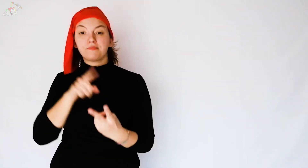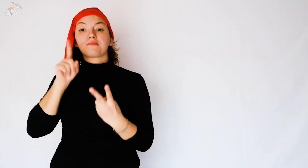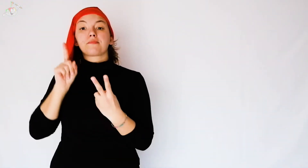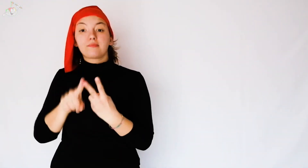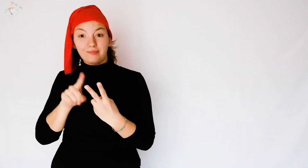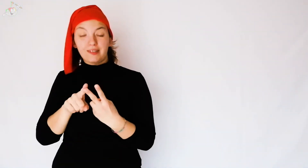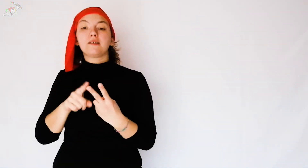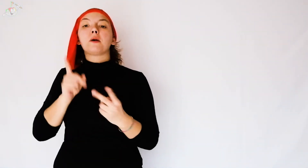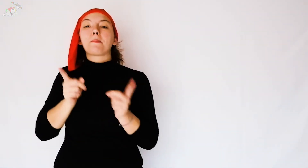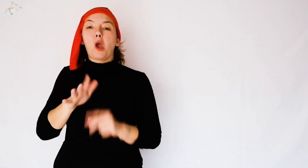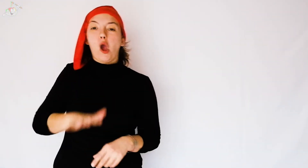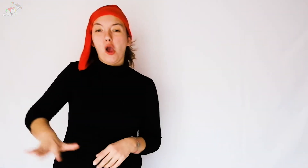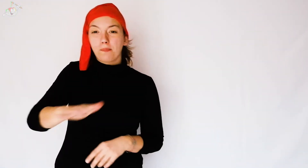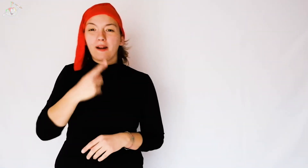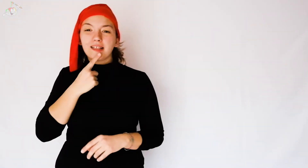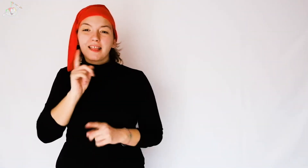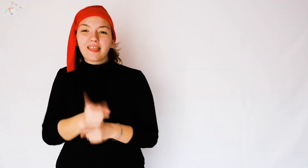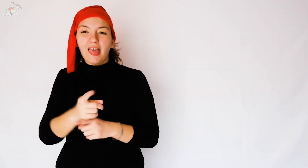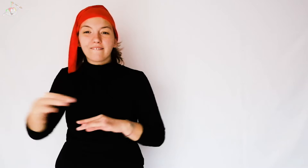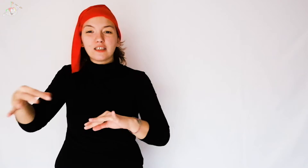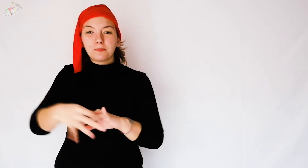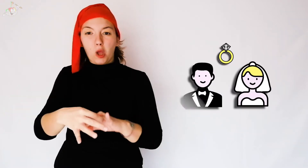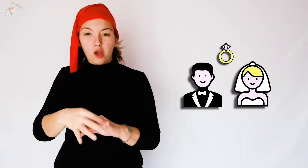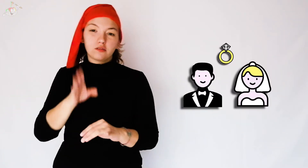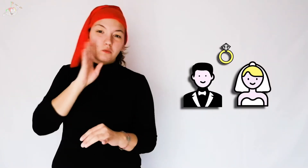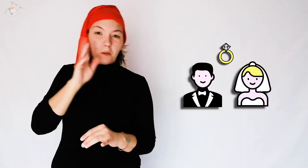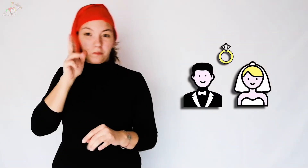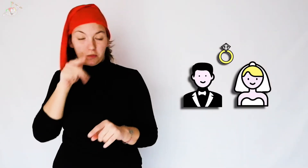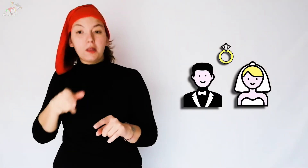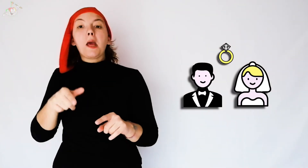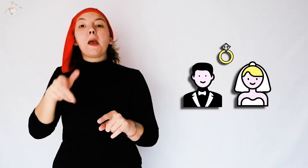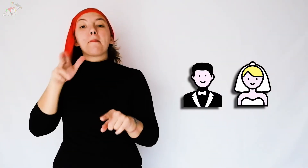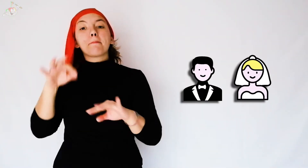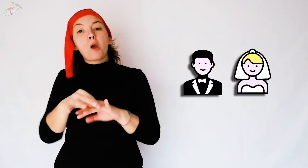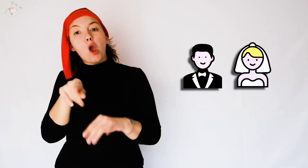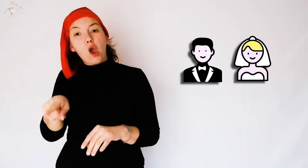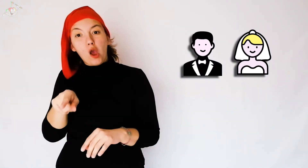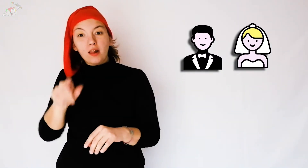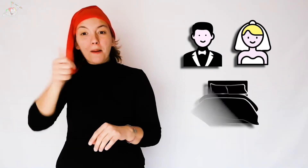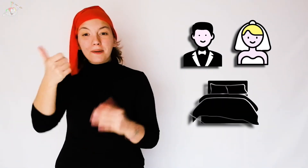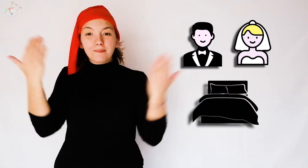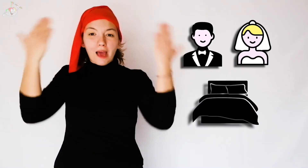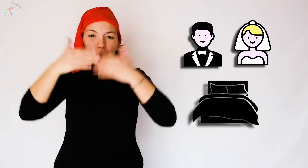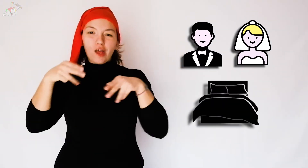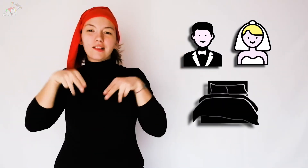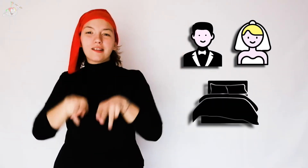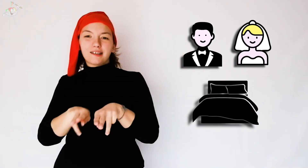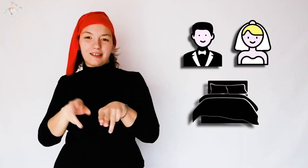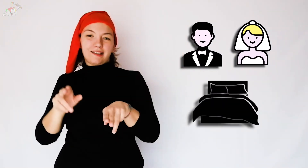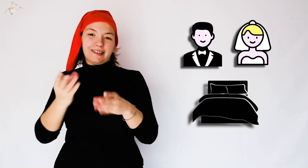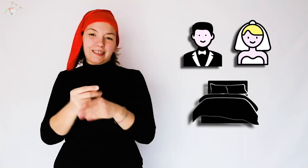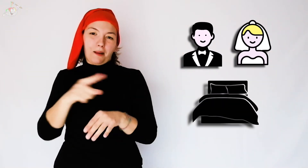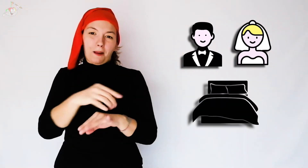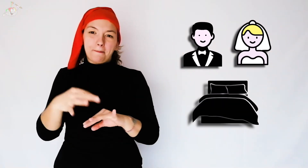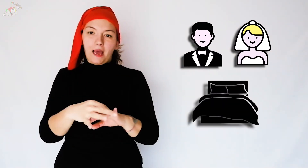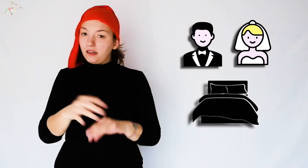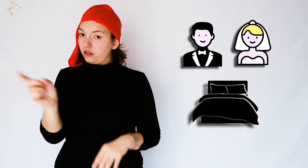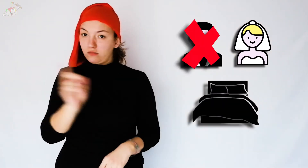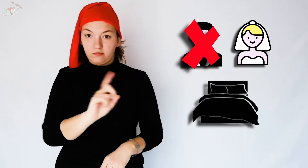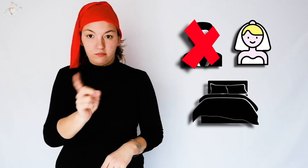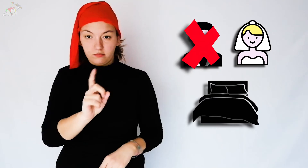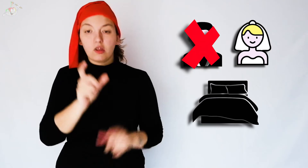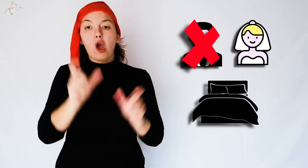In più chi si doveva sposare, la moglie non doveva trascorrere la prima notte con il marito